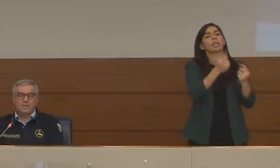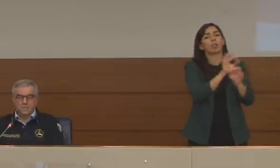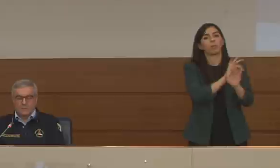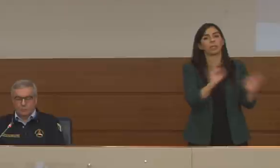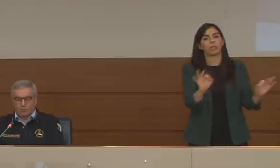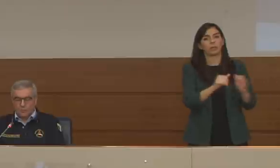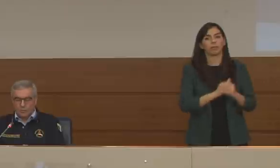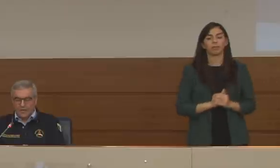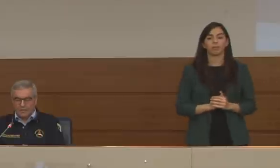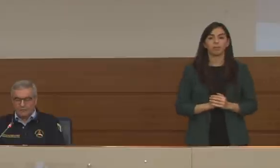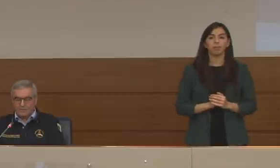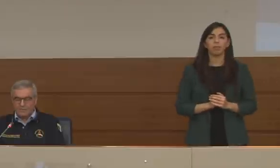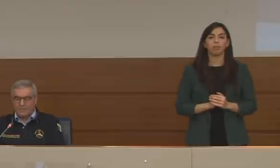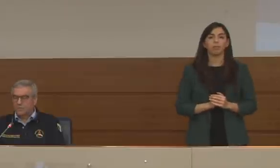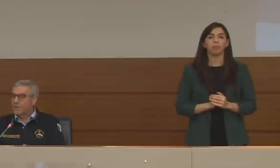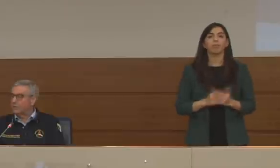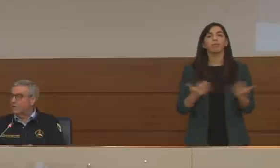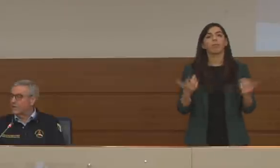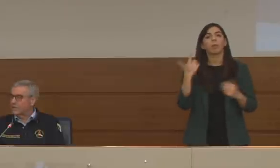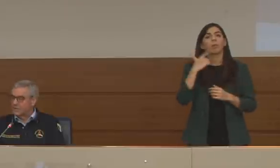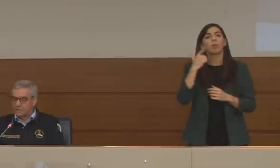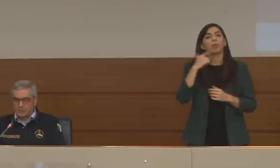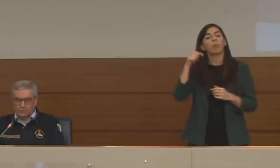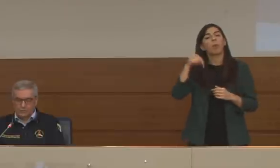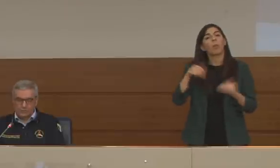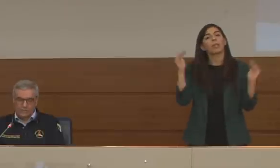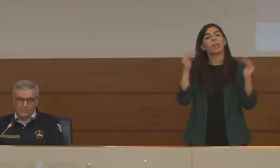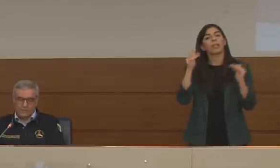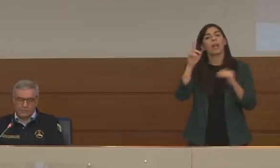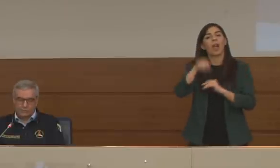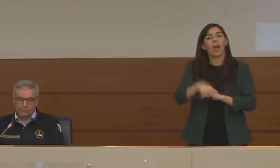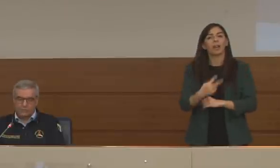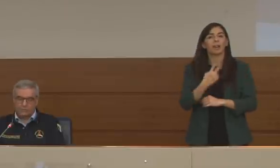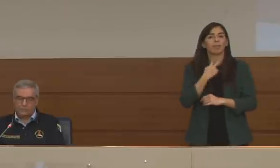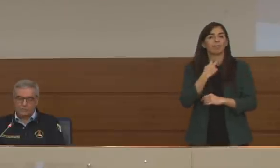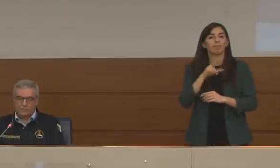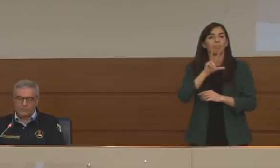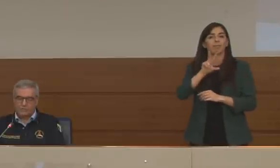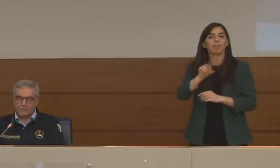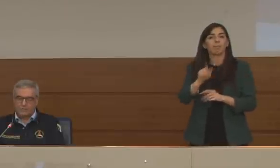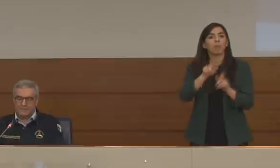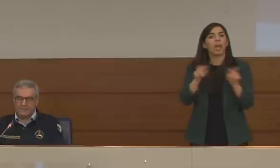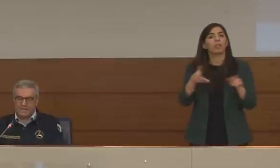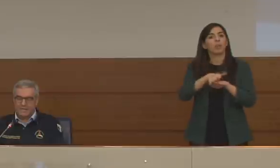Purtroppo anche questa sera dobbiamo dare il numero dei deceduti. Sono 636